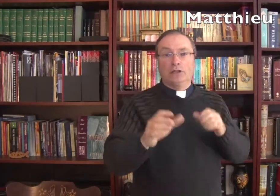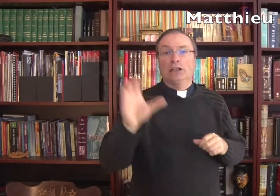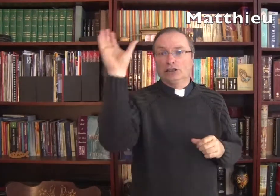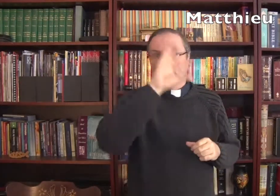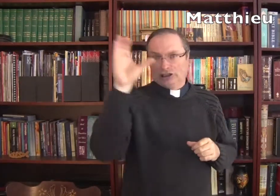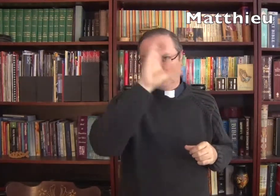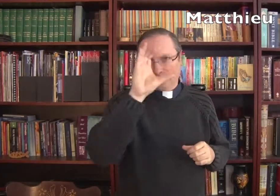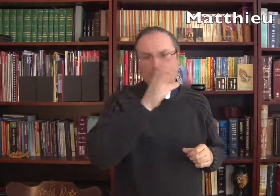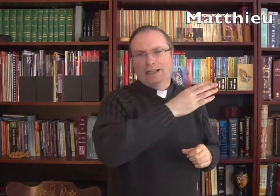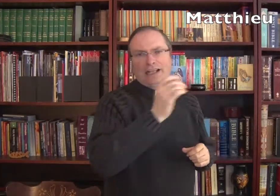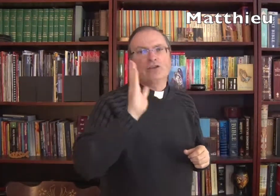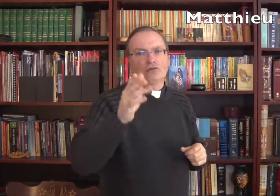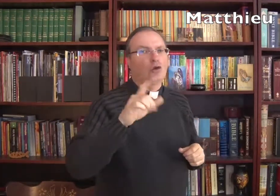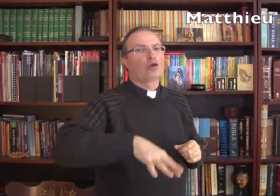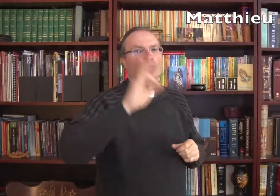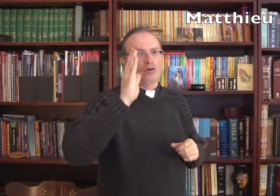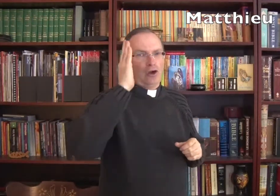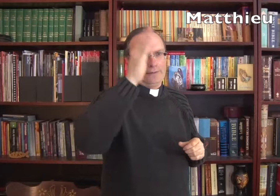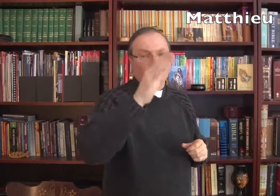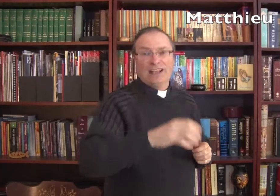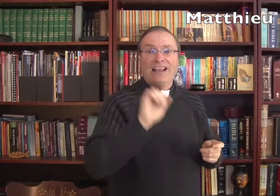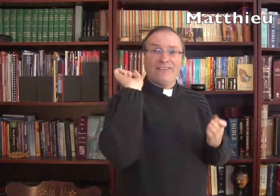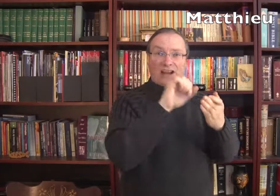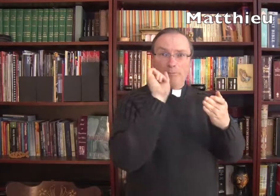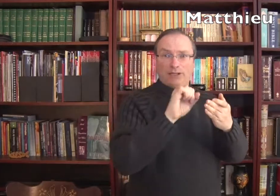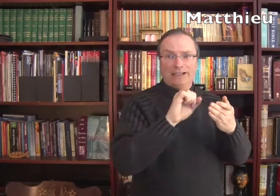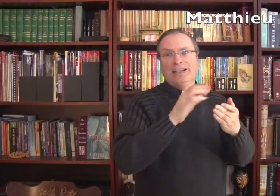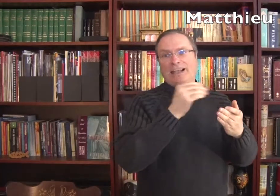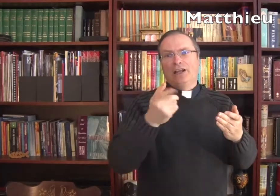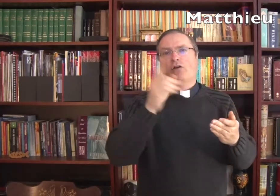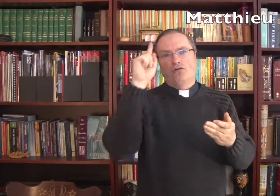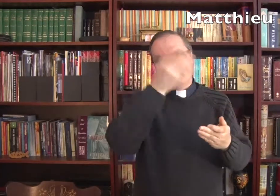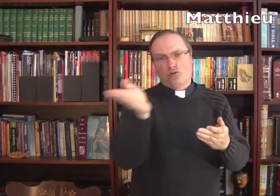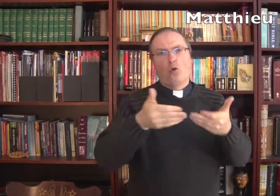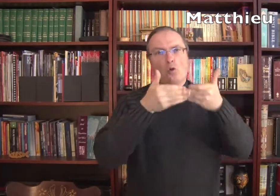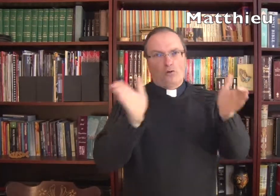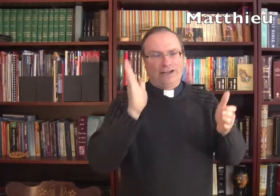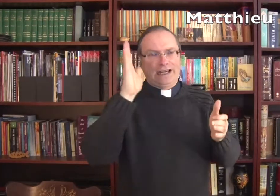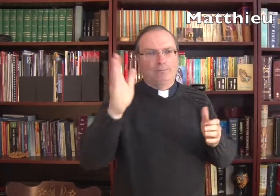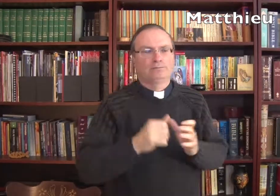cherchez et vous trouverez, frappez et l’on vous ouvrira.